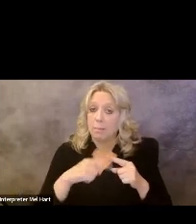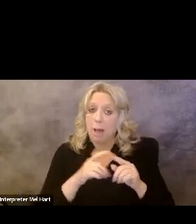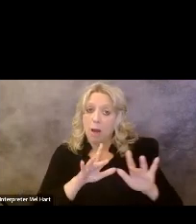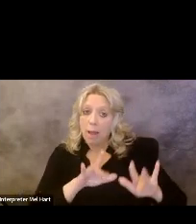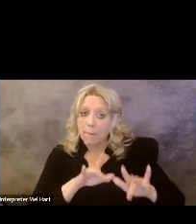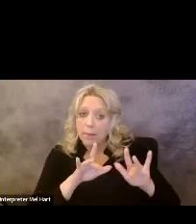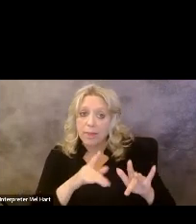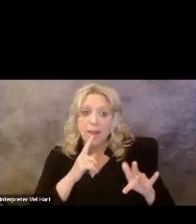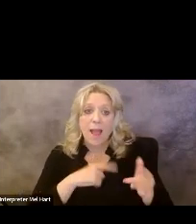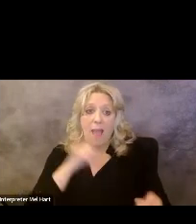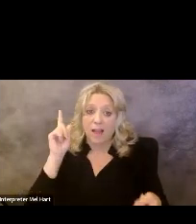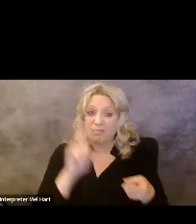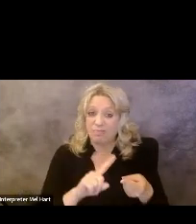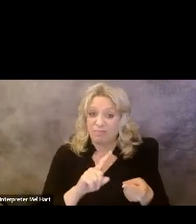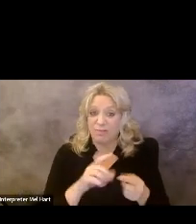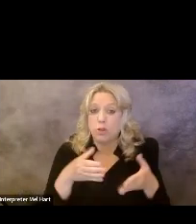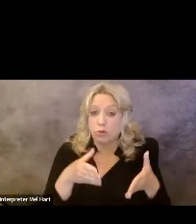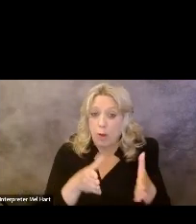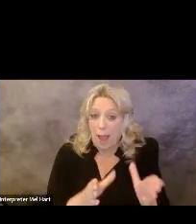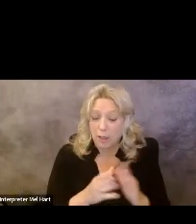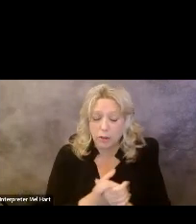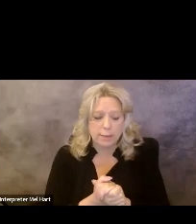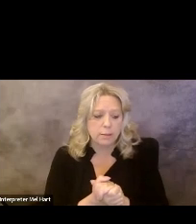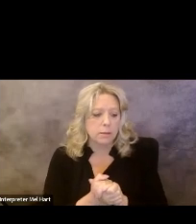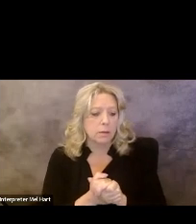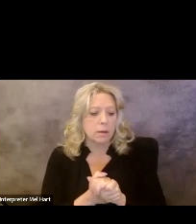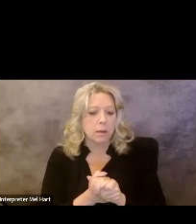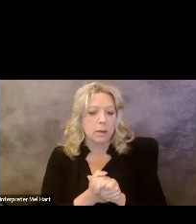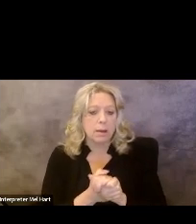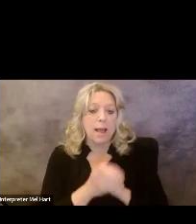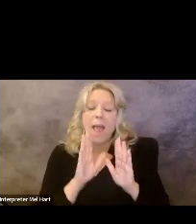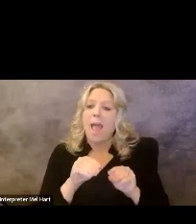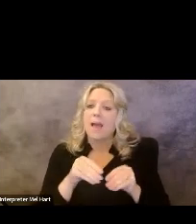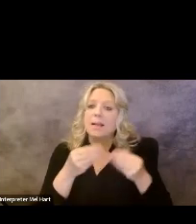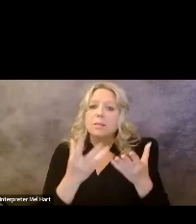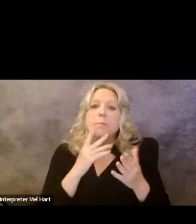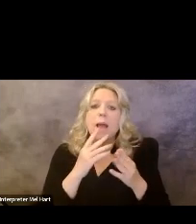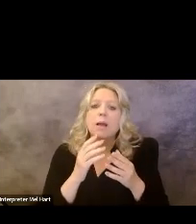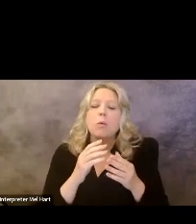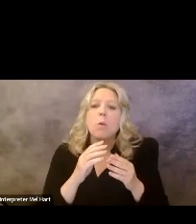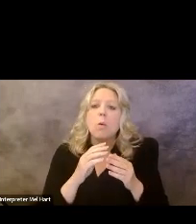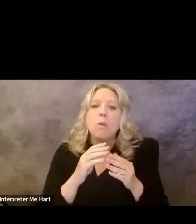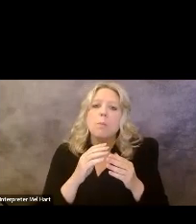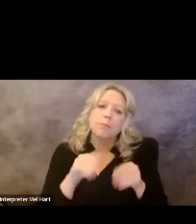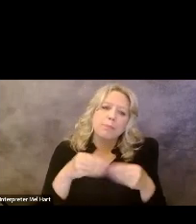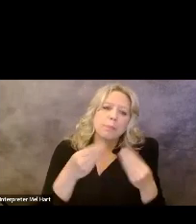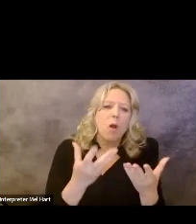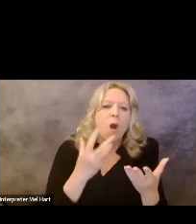ampliar u ofrecer oportunidades para que los padres brinden comentarios sobre su experiencia como parte de